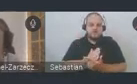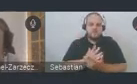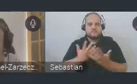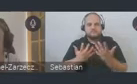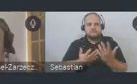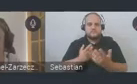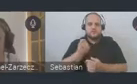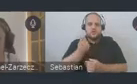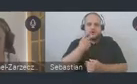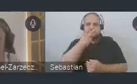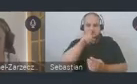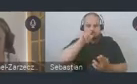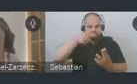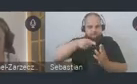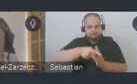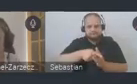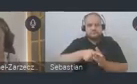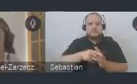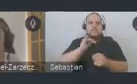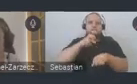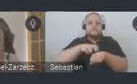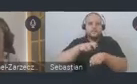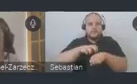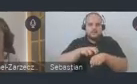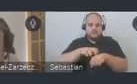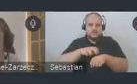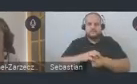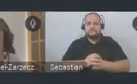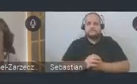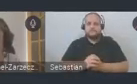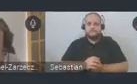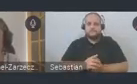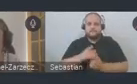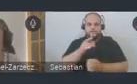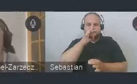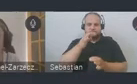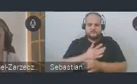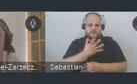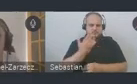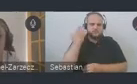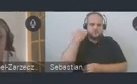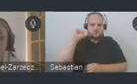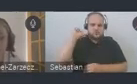To zajrzyjmy sobie na początek do badań. Taki raport dość świeży, bo z zeszłego roku.